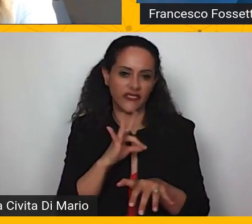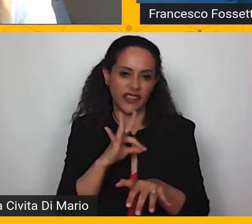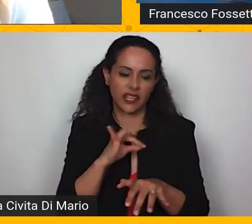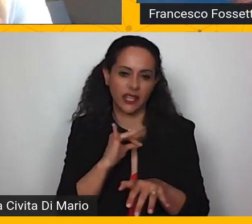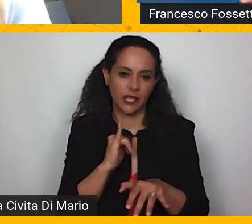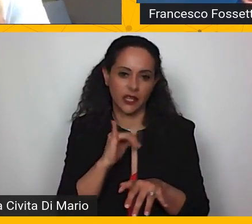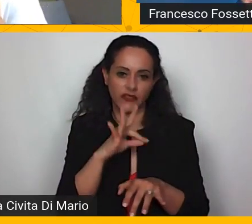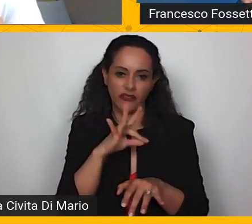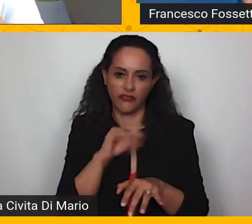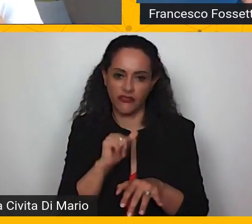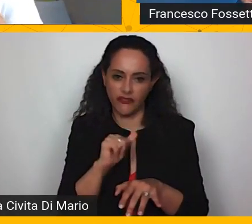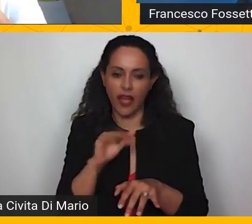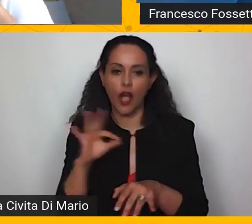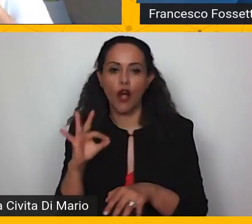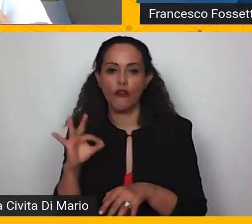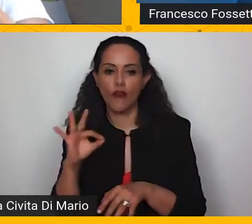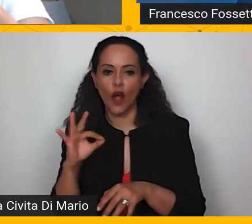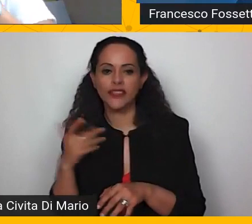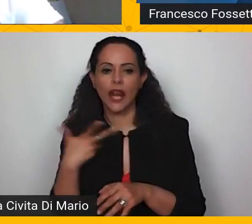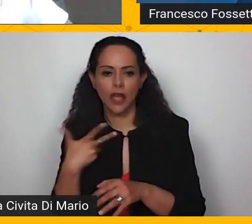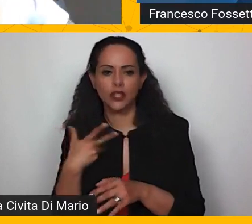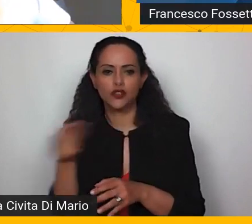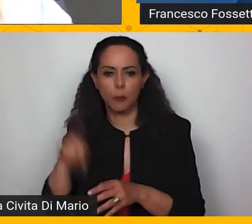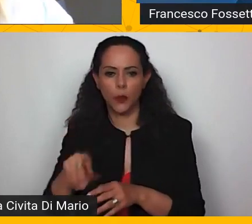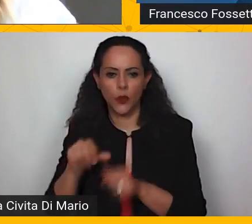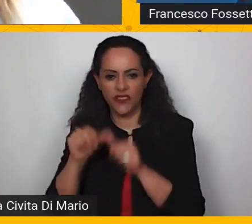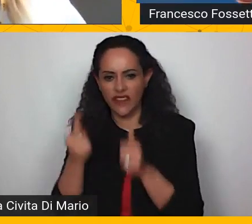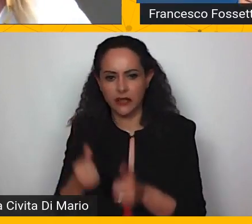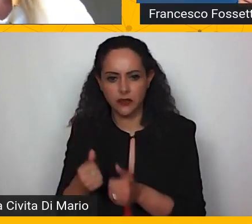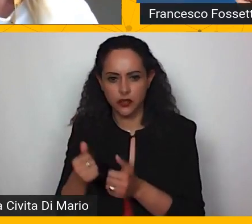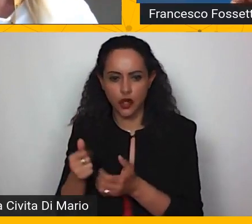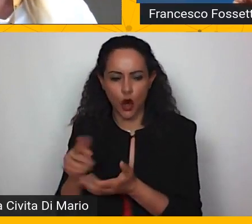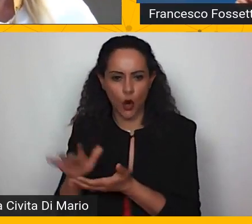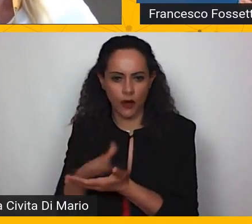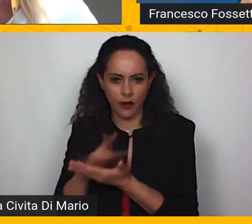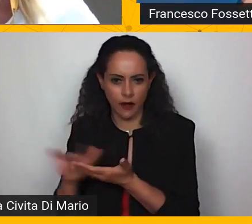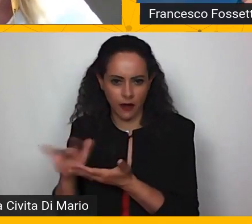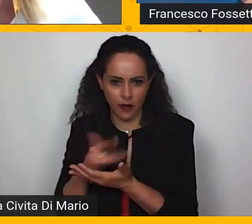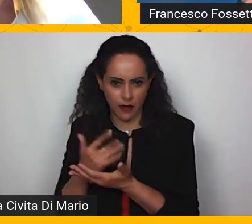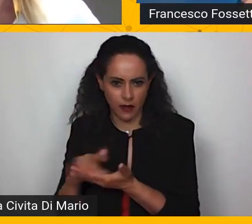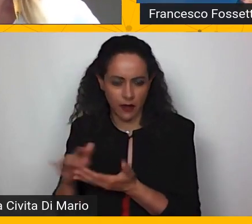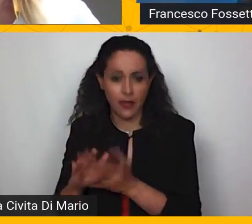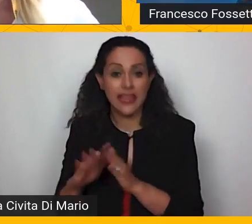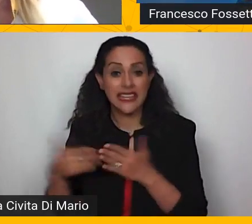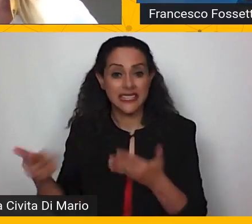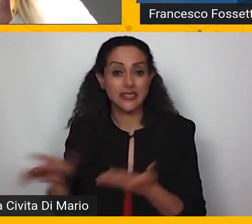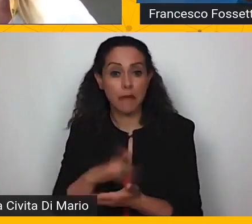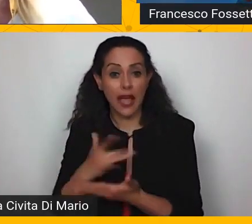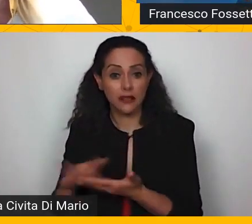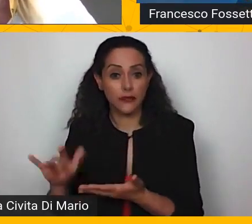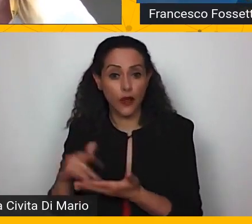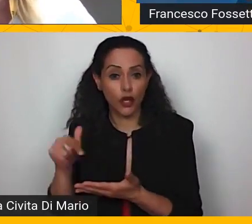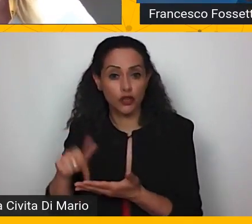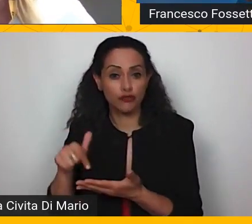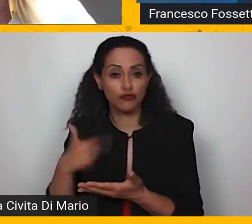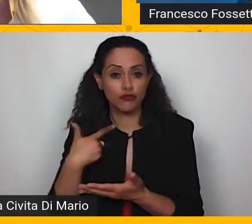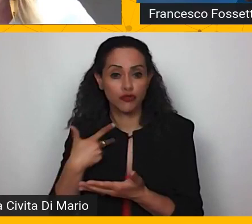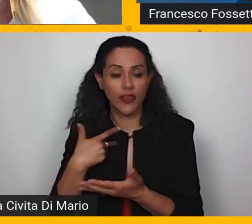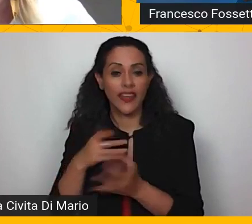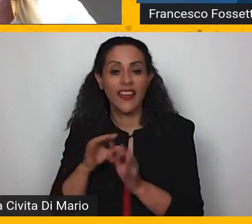Duti, in realtà Fortnite esiste anche in versione mobile ma soprattutto su eh smartphone,